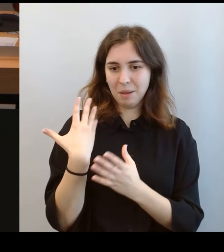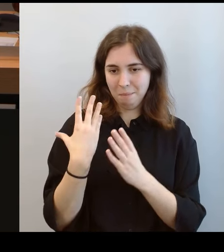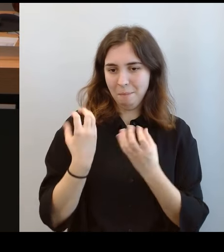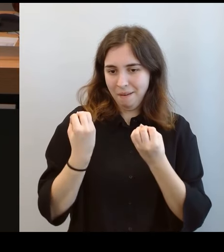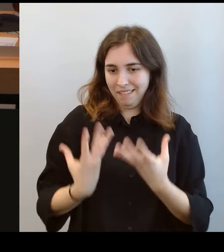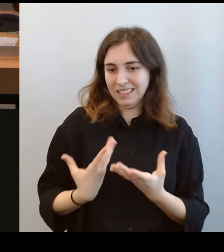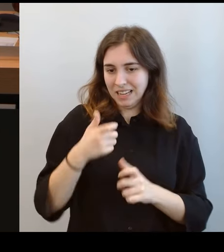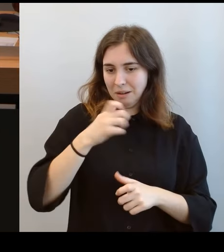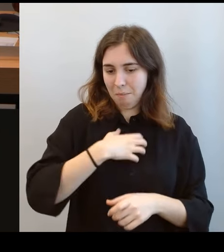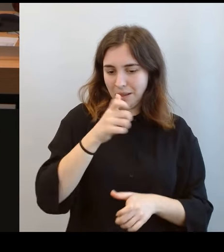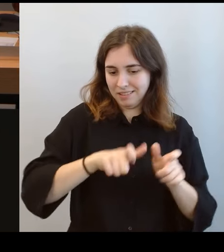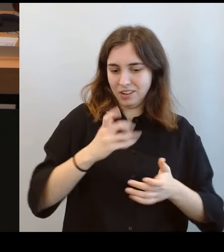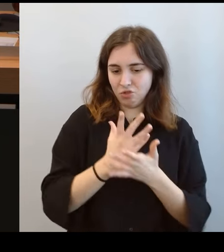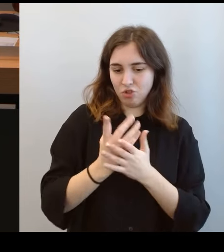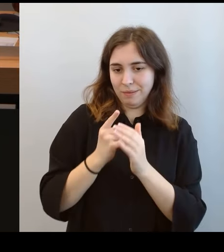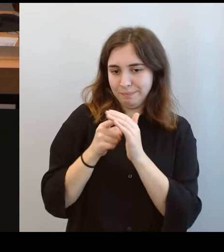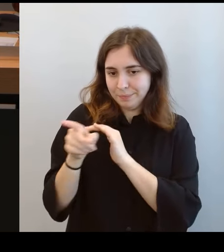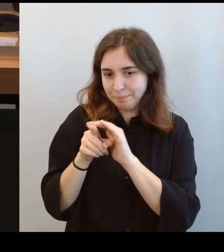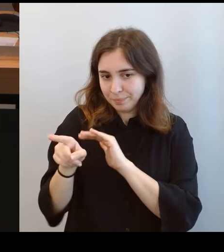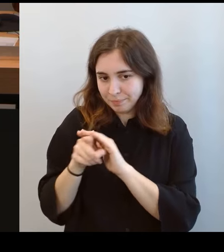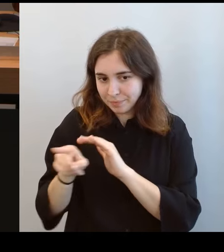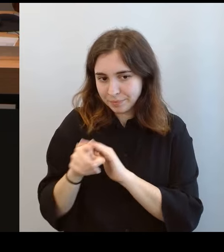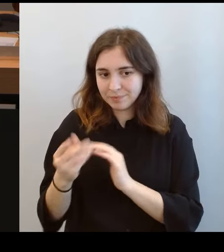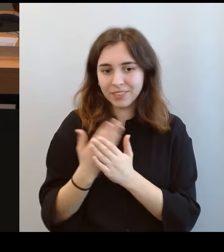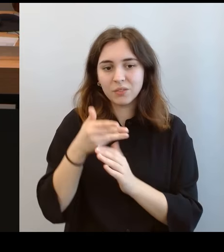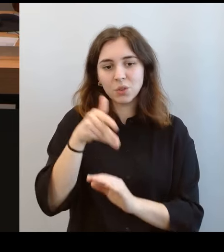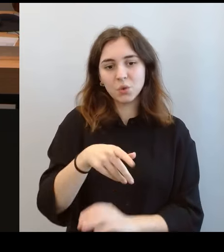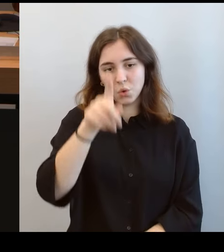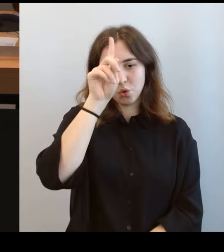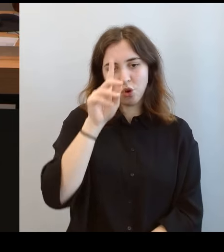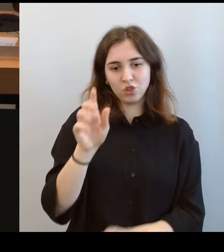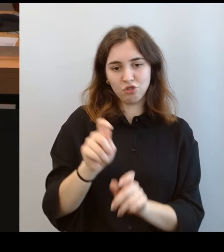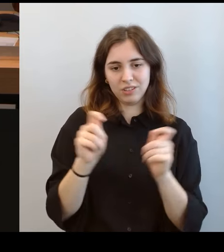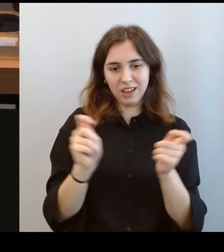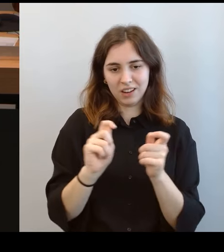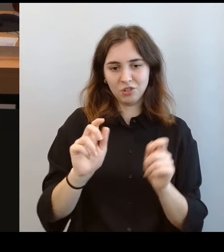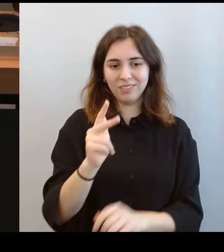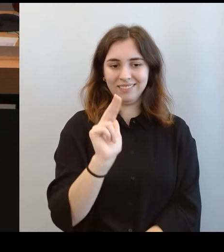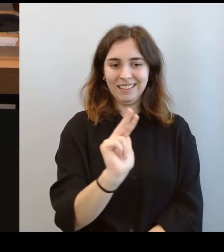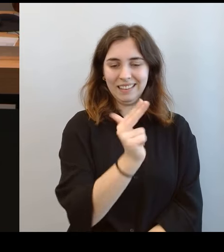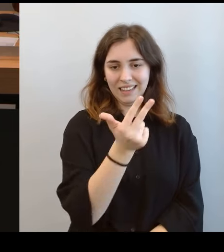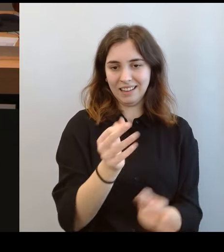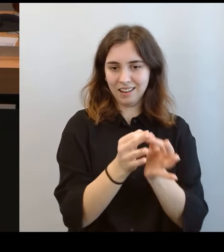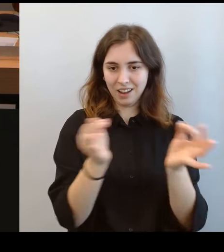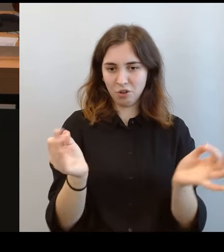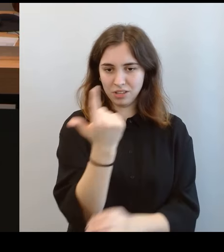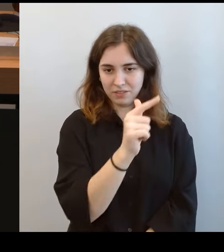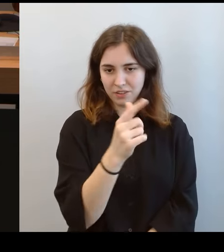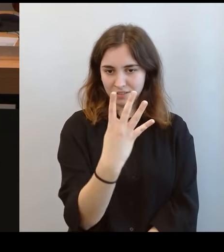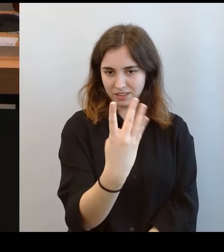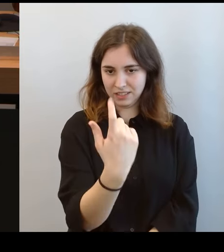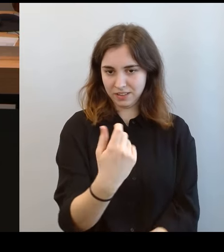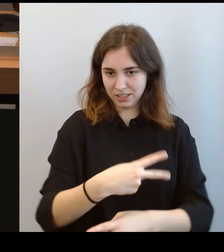Zeitung am 3. Januar 2024 zu Recht sogar fragen ließ, wie sicher diese Einrichtungen in Berlin seien, fehlanzeige.